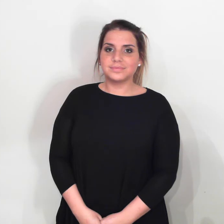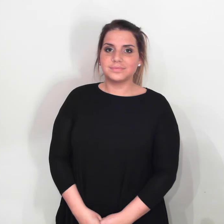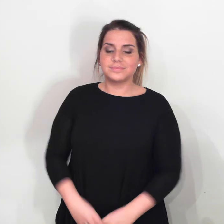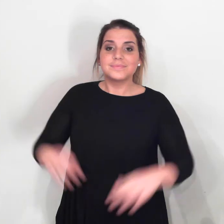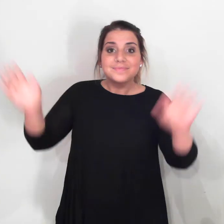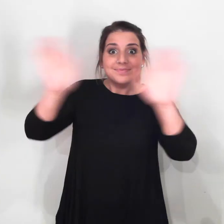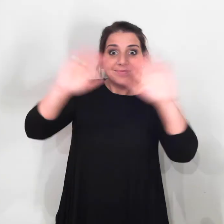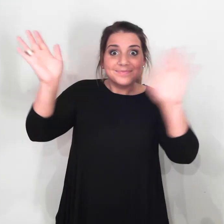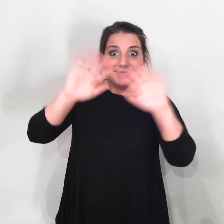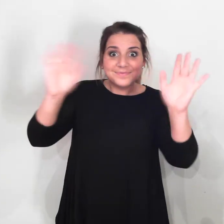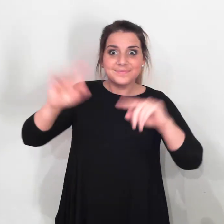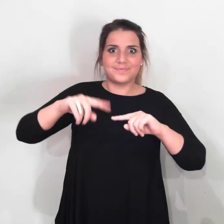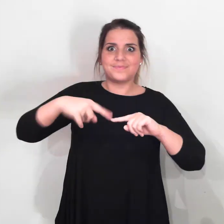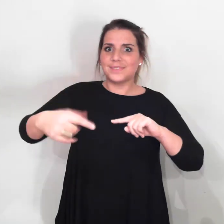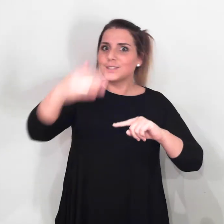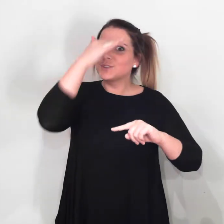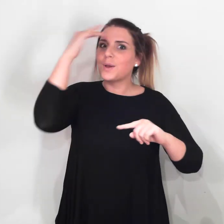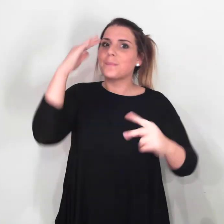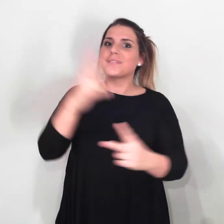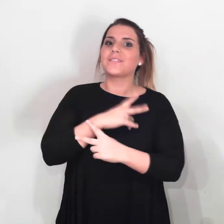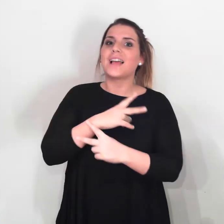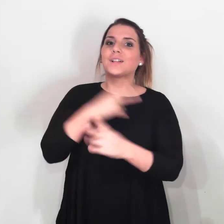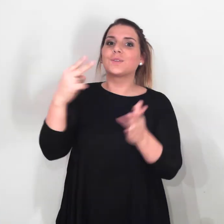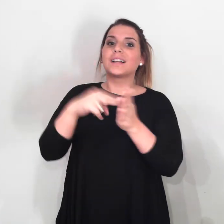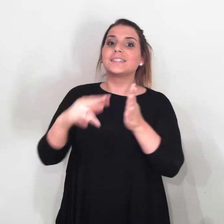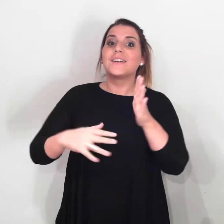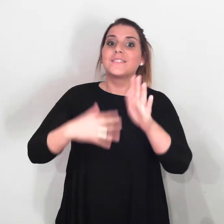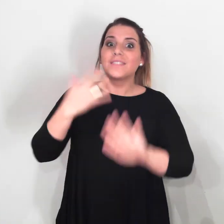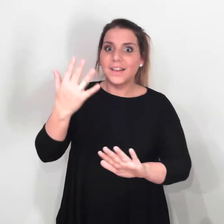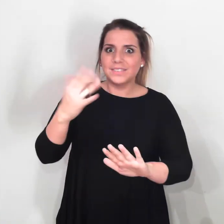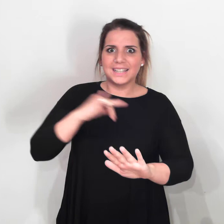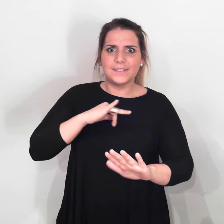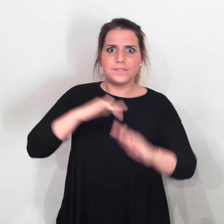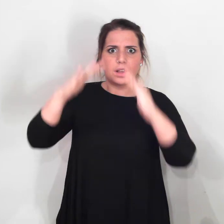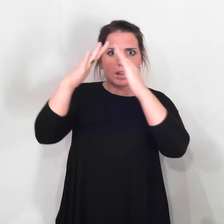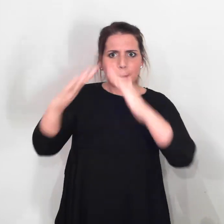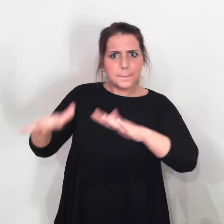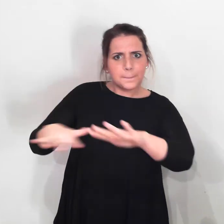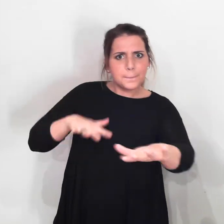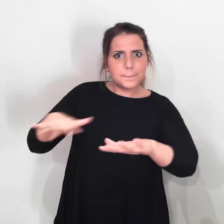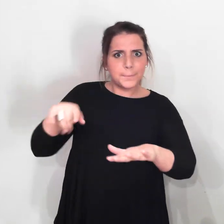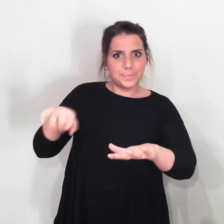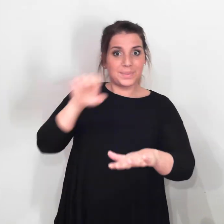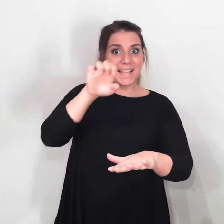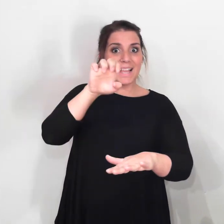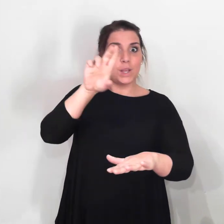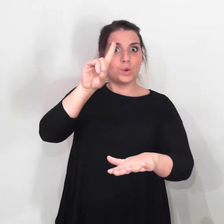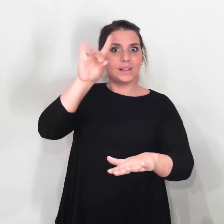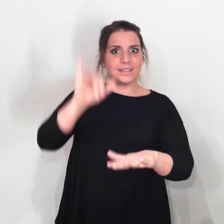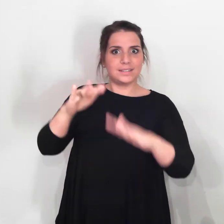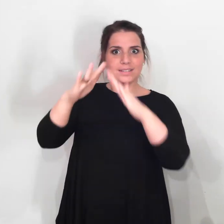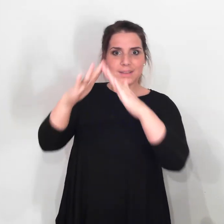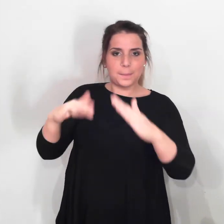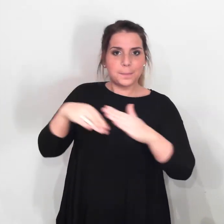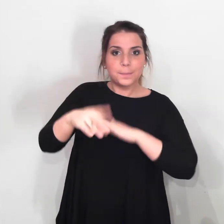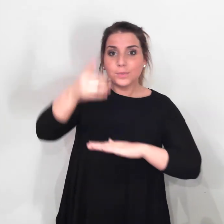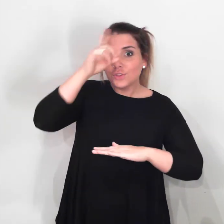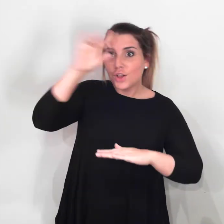Hallo! In de eerstkomende zomervakantie (2015) organiseert EUDY opnieuw een kamp.